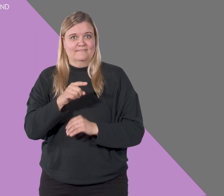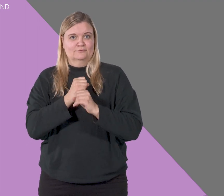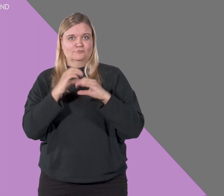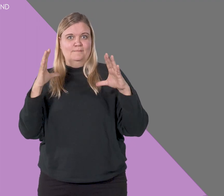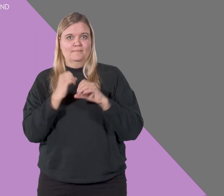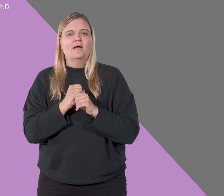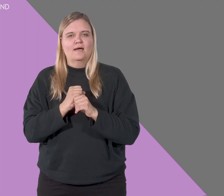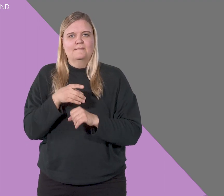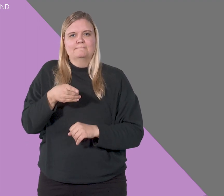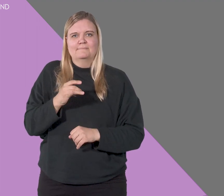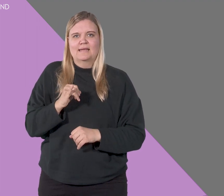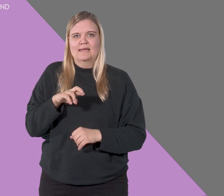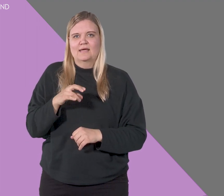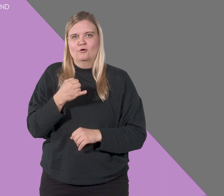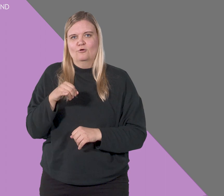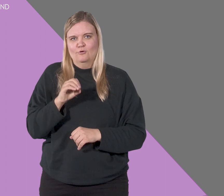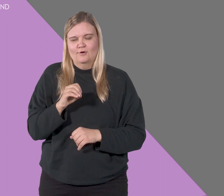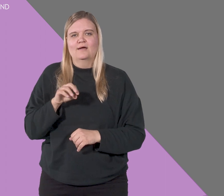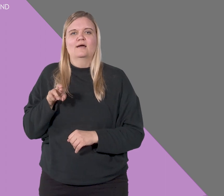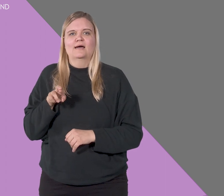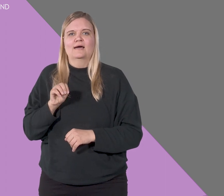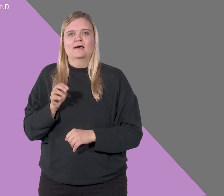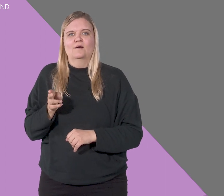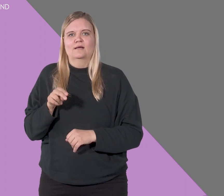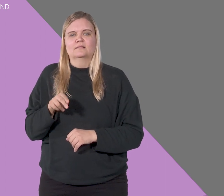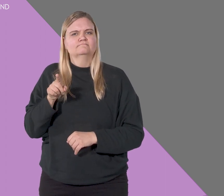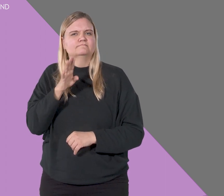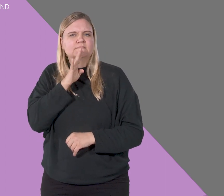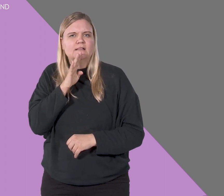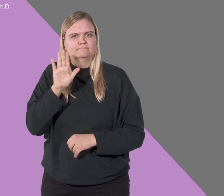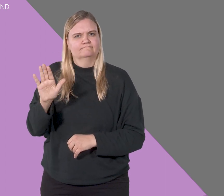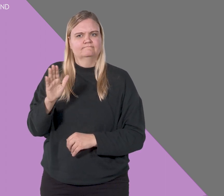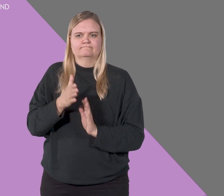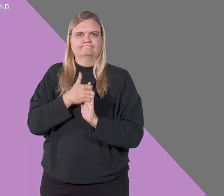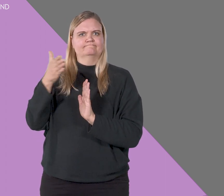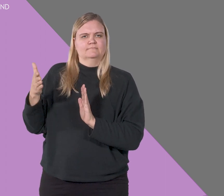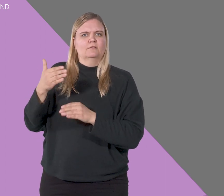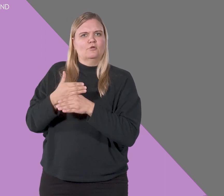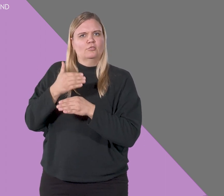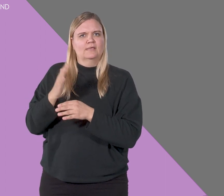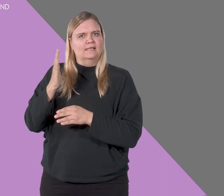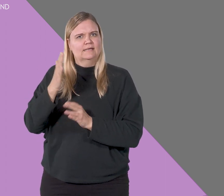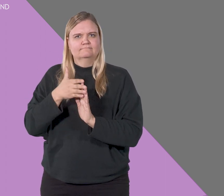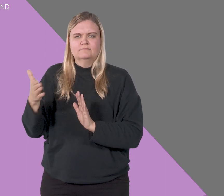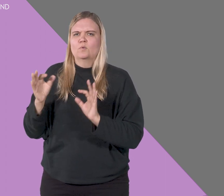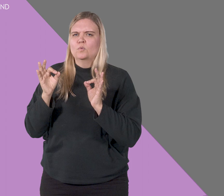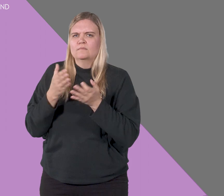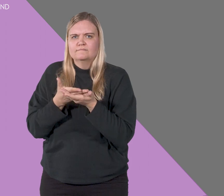På träffen berättar Pirjo Rehn om sin tid på teatern och om händelser -